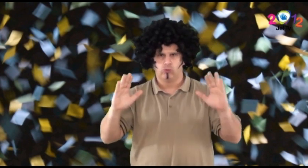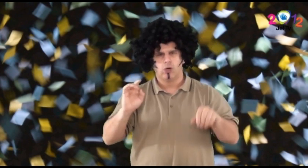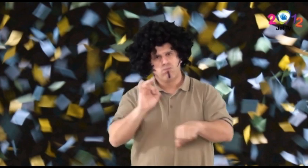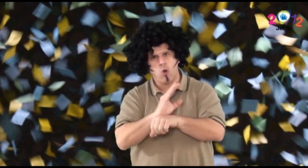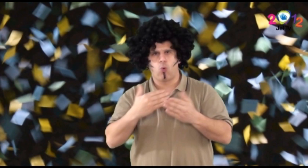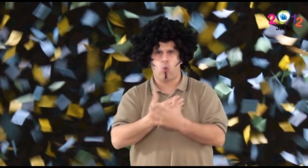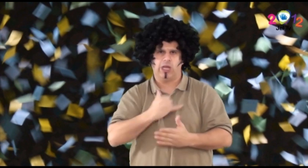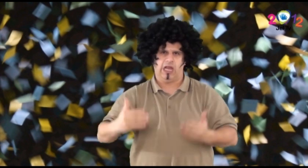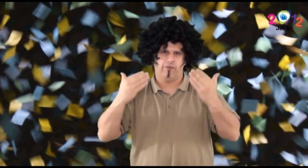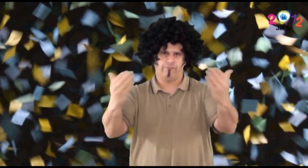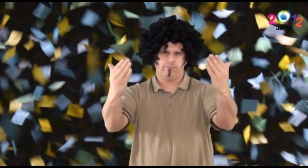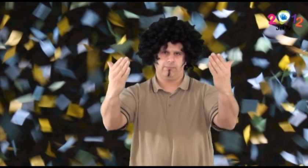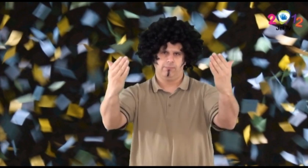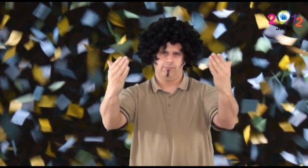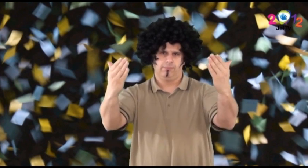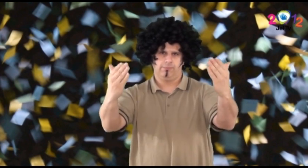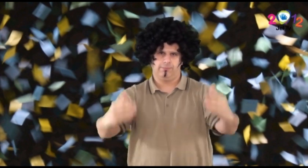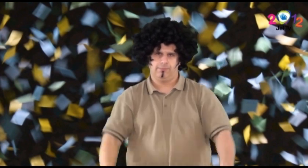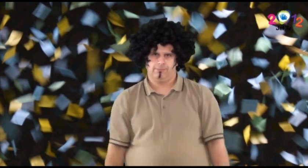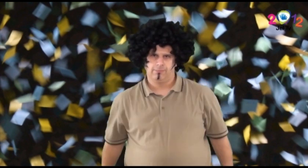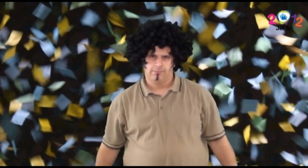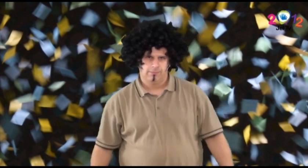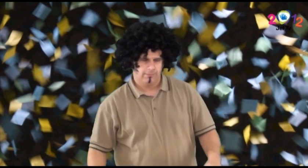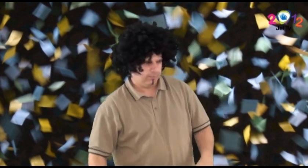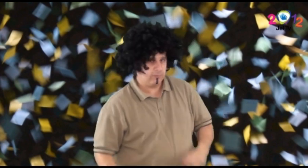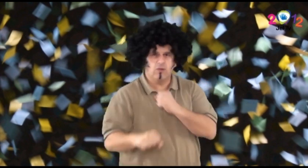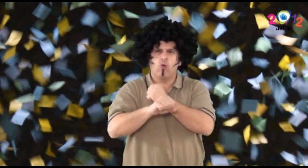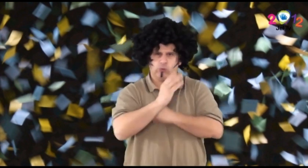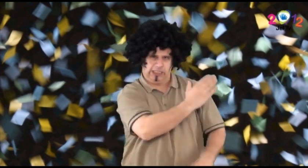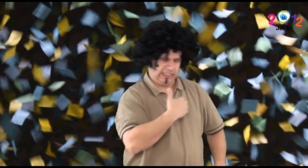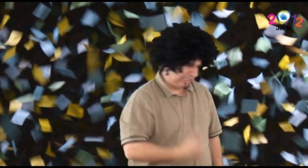Boldog új évet! Focizni megyek.